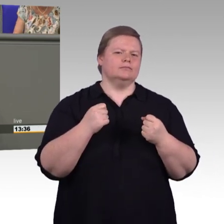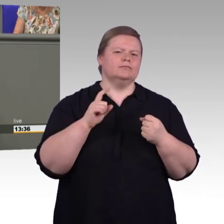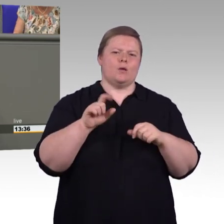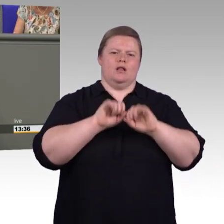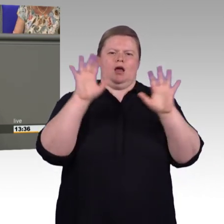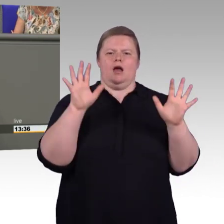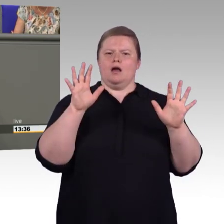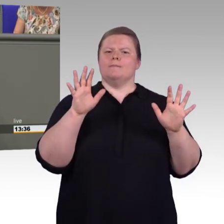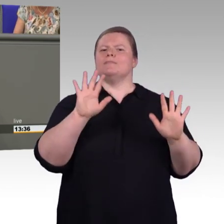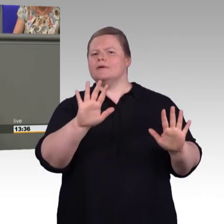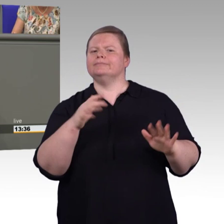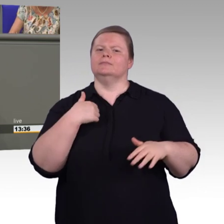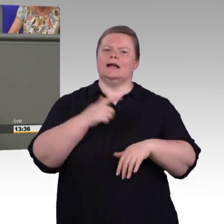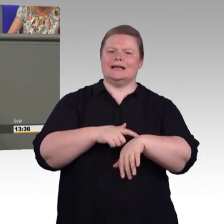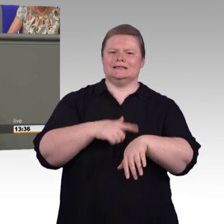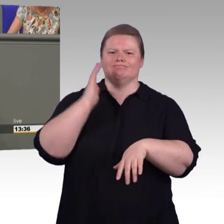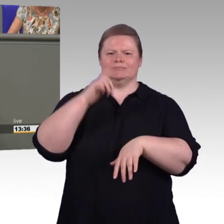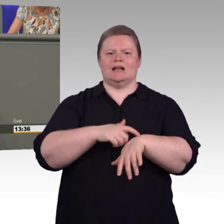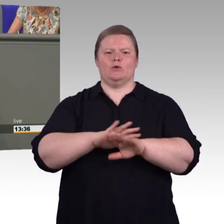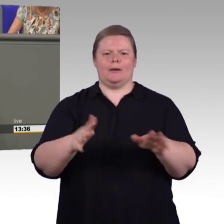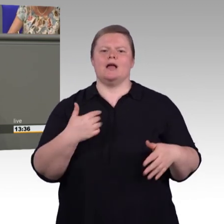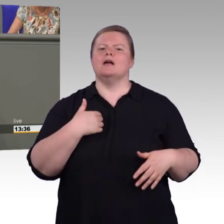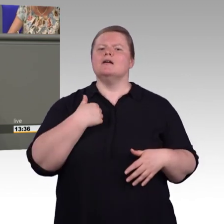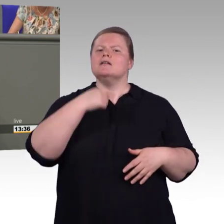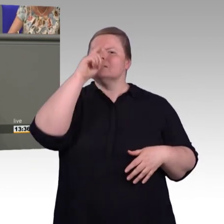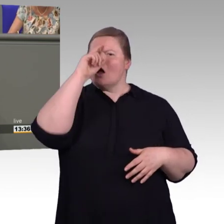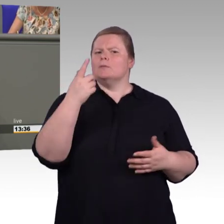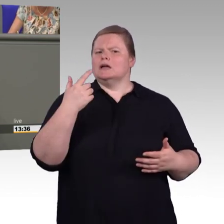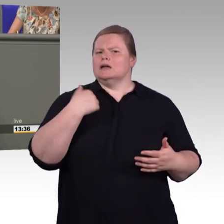bevor meine Kollegin Sabine Zimmermann die zweite Rede halten kann, in kaum einem Land Europas